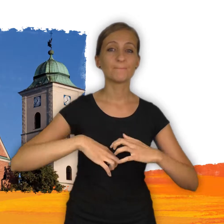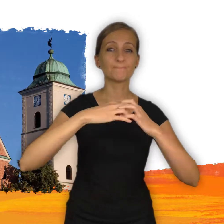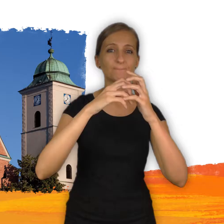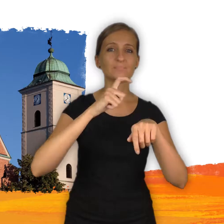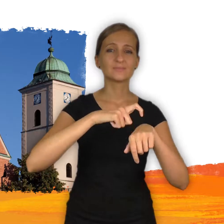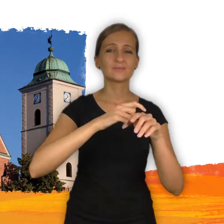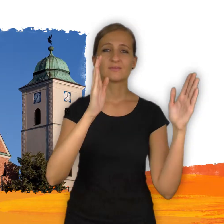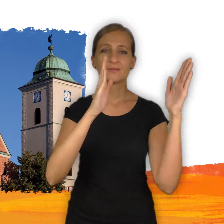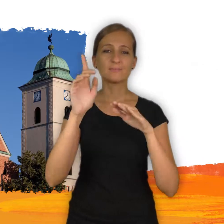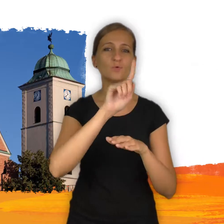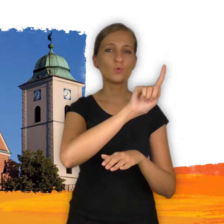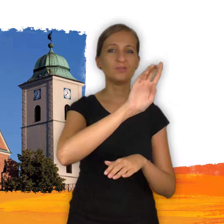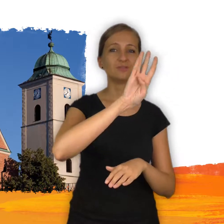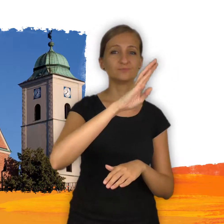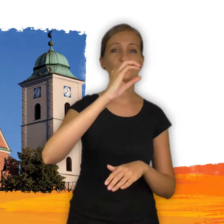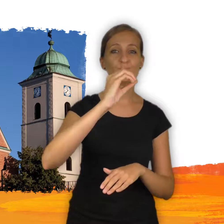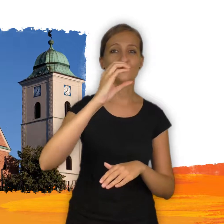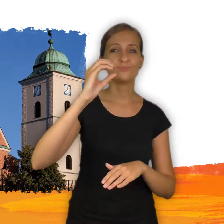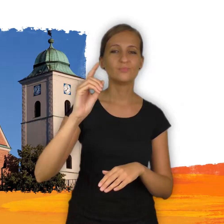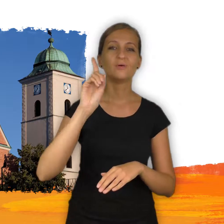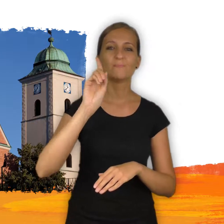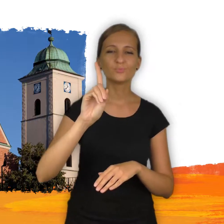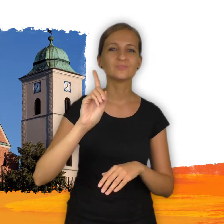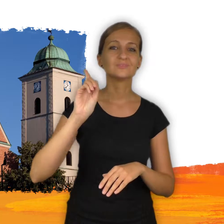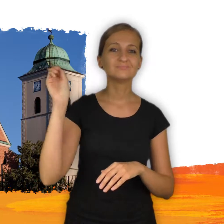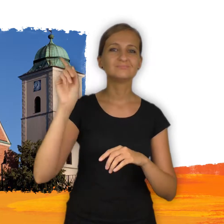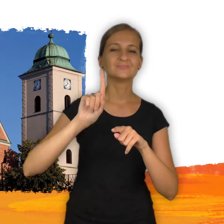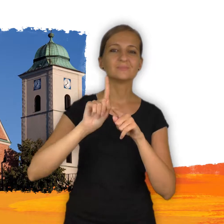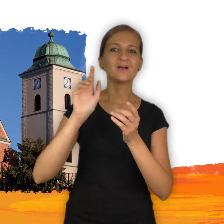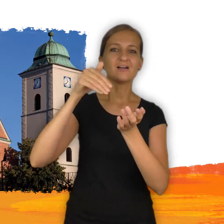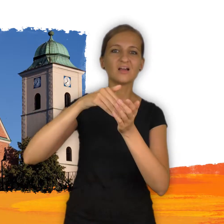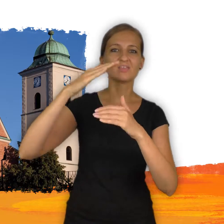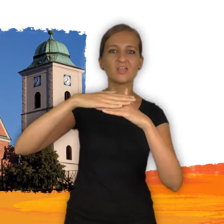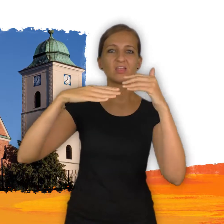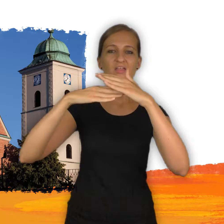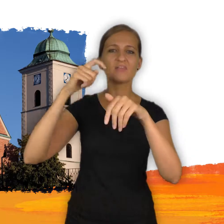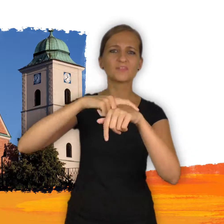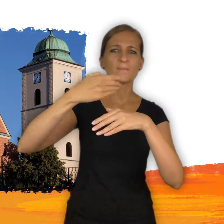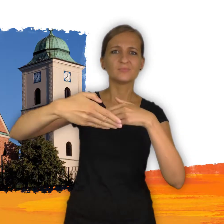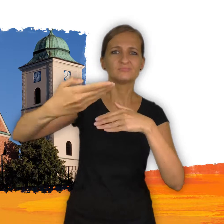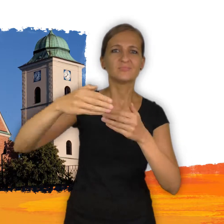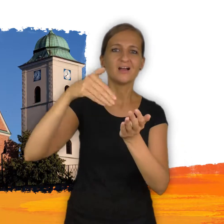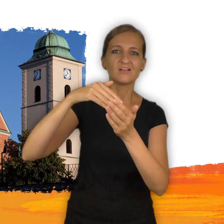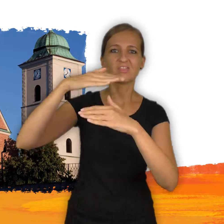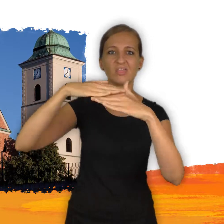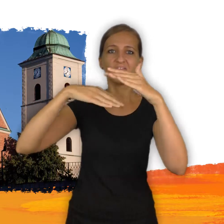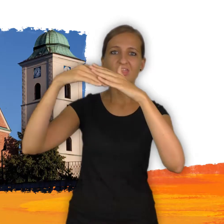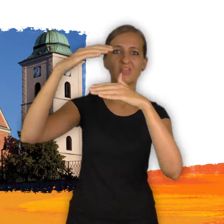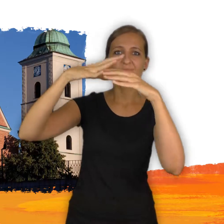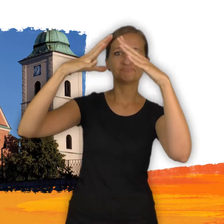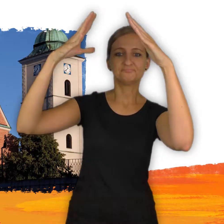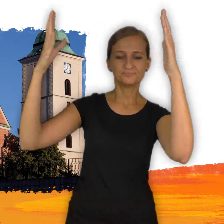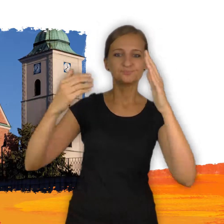Kościół pochodzący z XV wieku, później wiele razy przebudowywany.